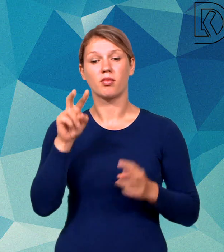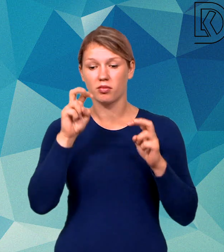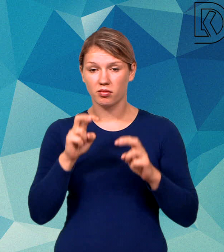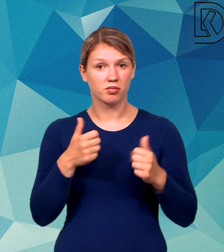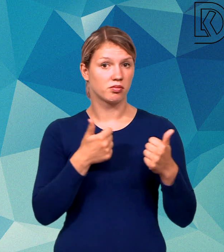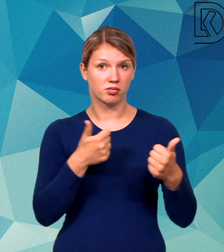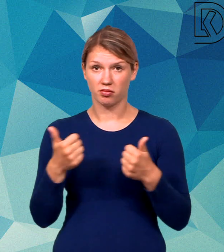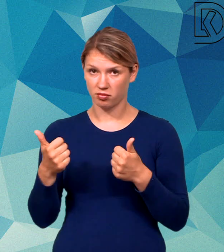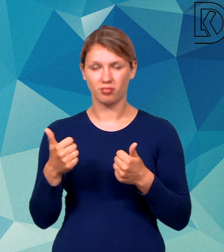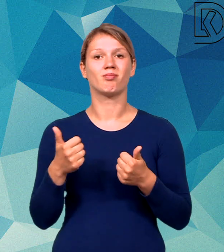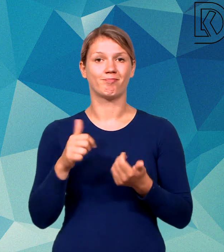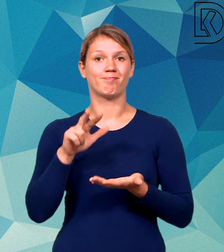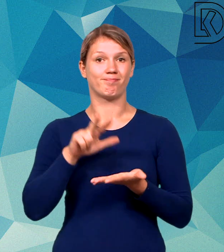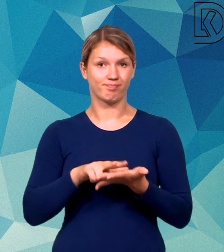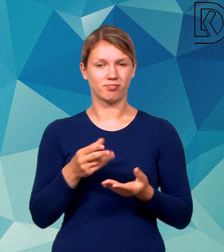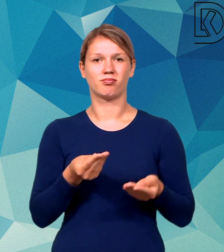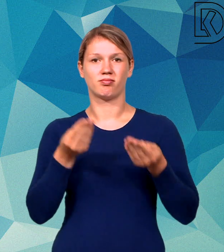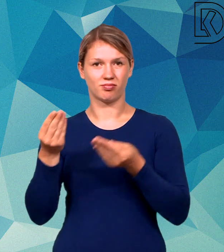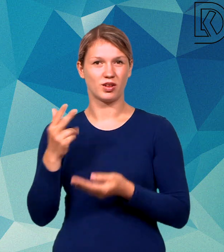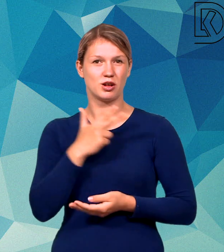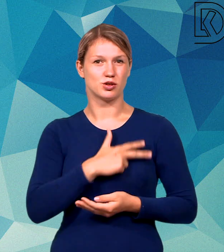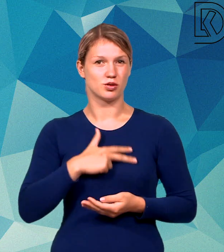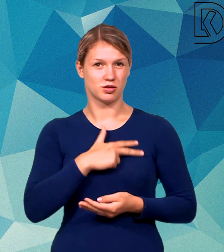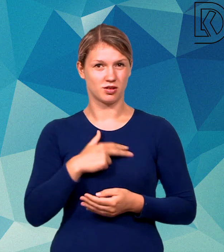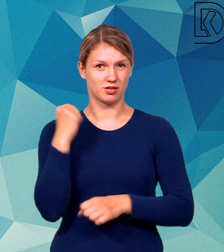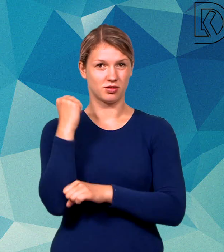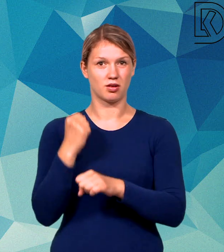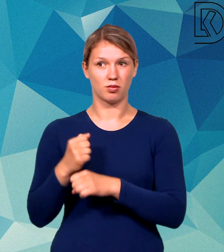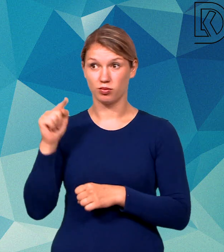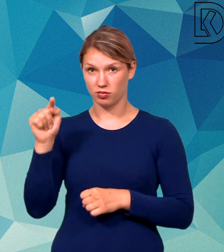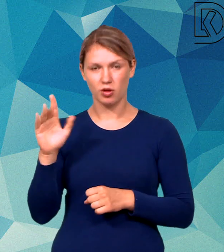Peržiūrėjus ir patvirtinus dokumentus, norintieji bus nukreipti pas socialinius darbuotojus,